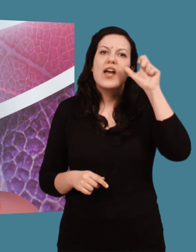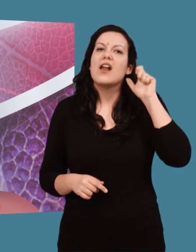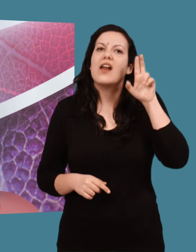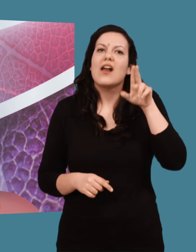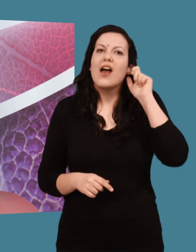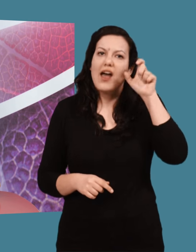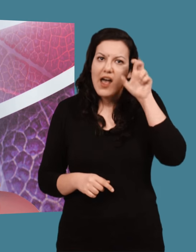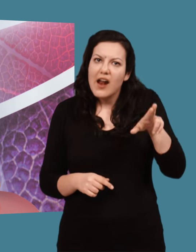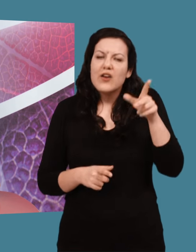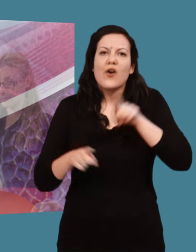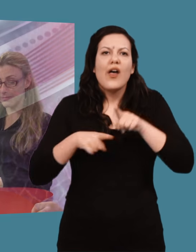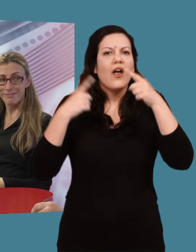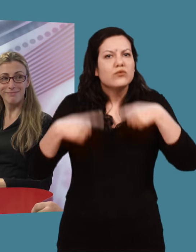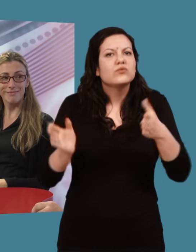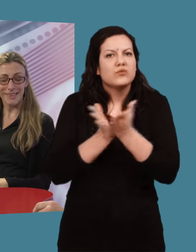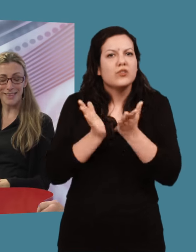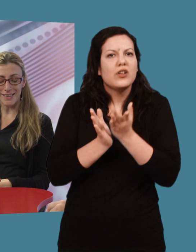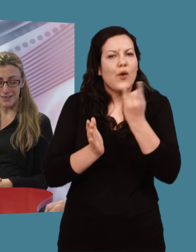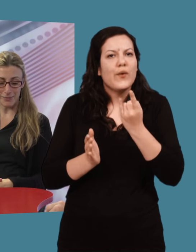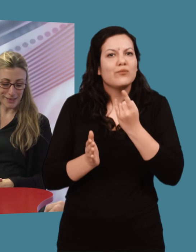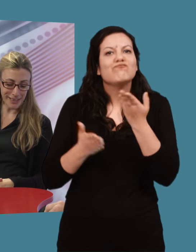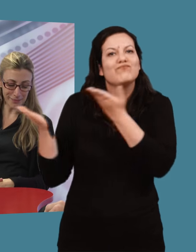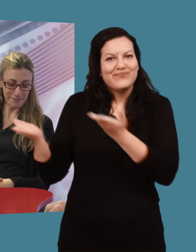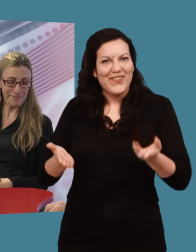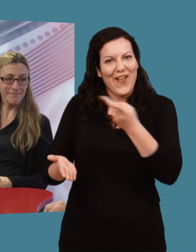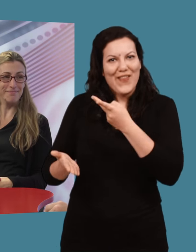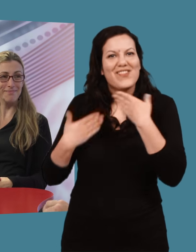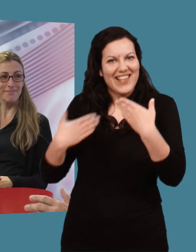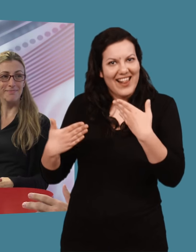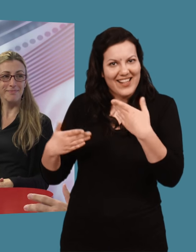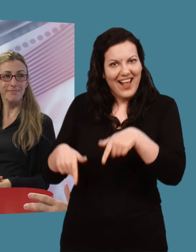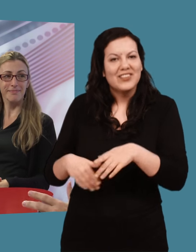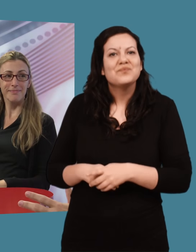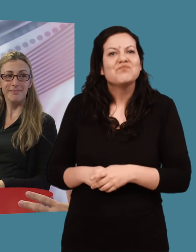nuestra Universidad. Bienvenidos a los dos. Gracias por estar aquí. Y la idea es